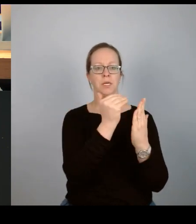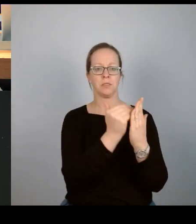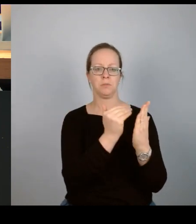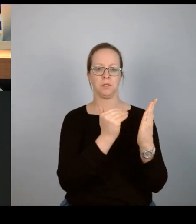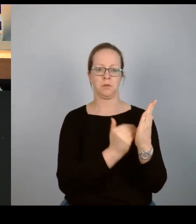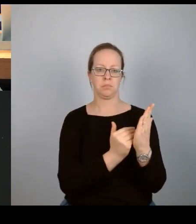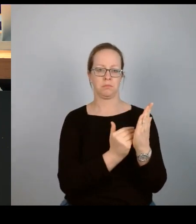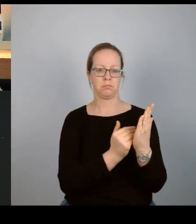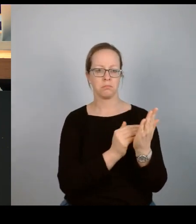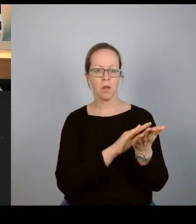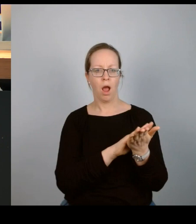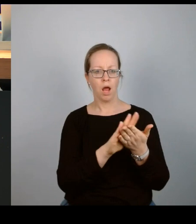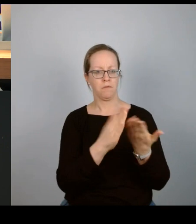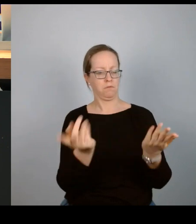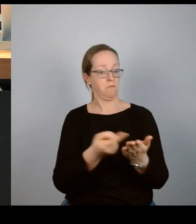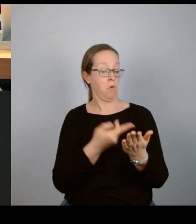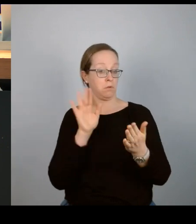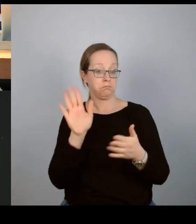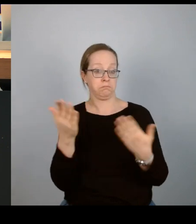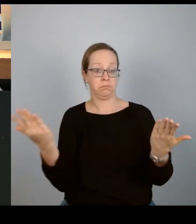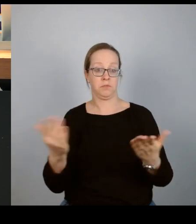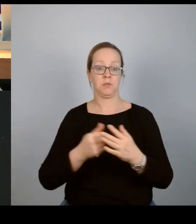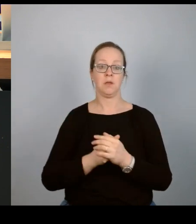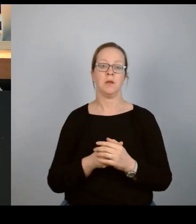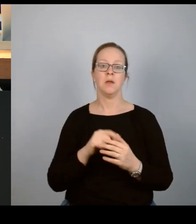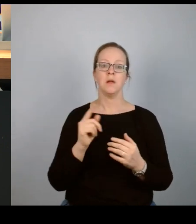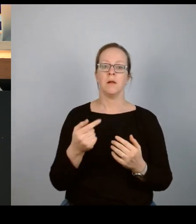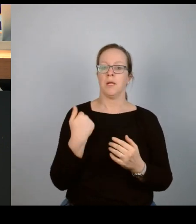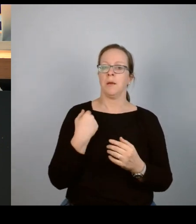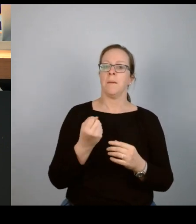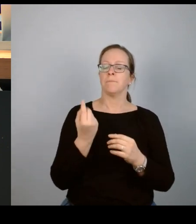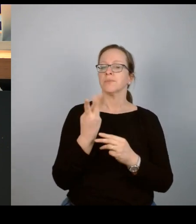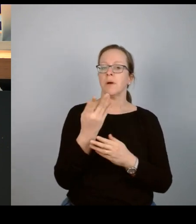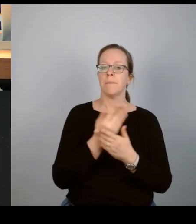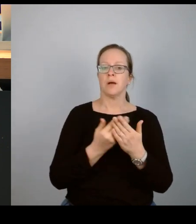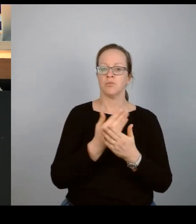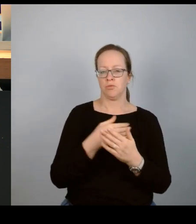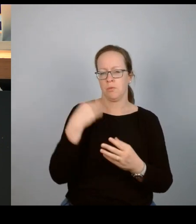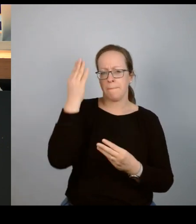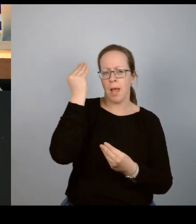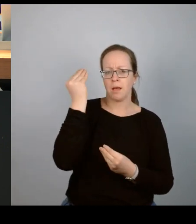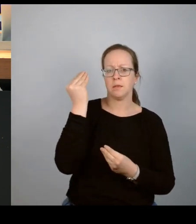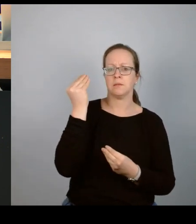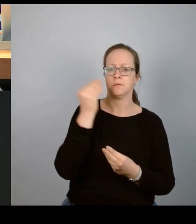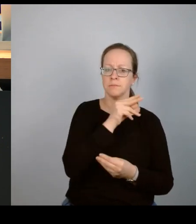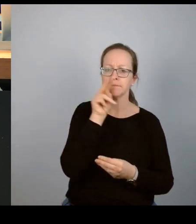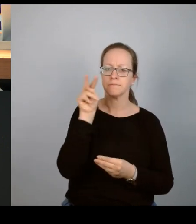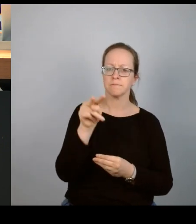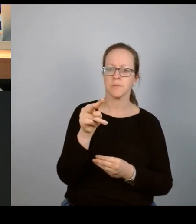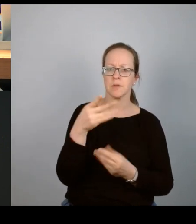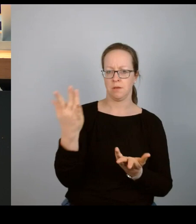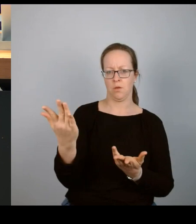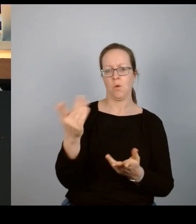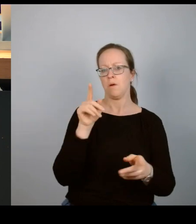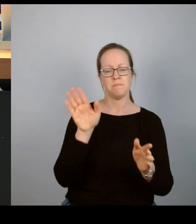Dass wir erst die Schiene bauen und dann kommt das Haus, das ist ja auch in der Theorie wunderbar, aber Sie haben auch gemerkt,